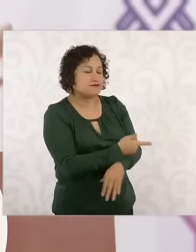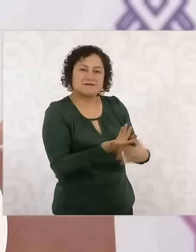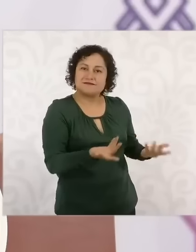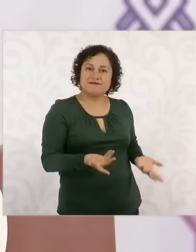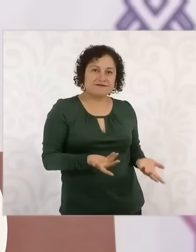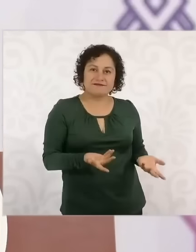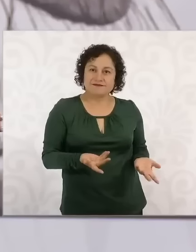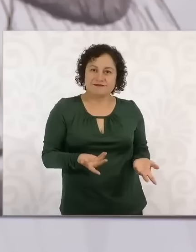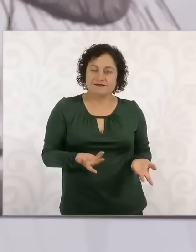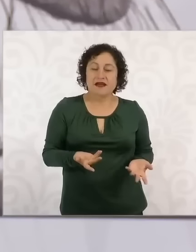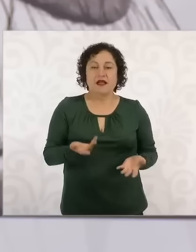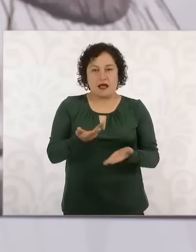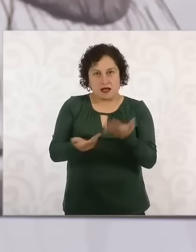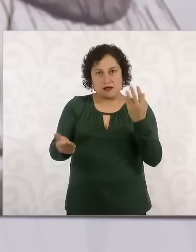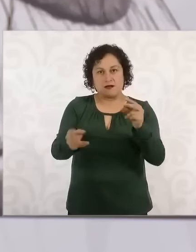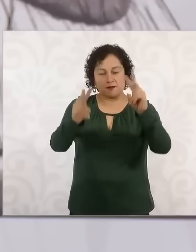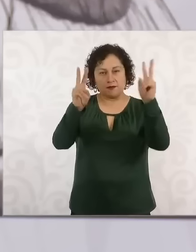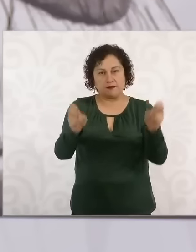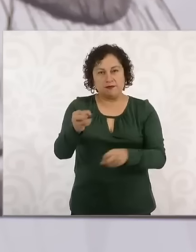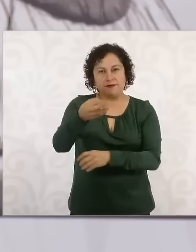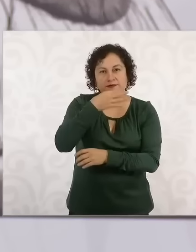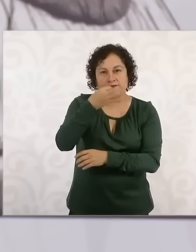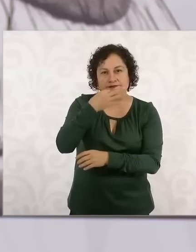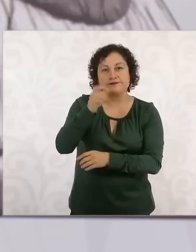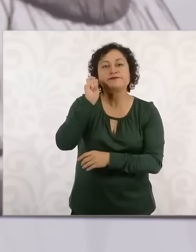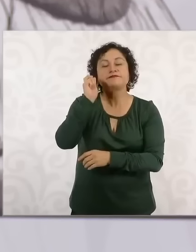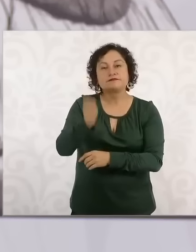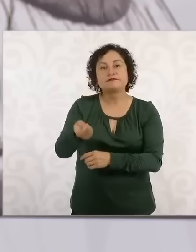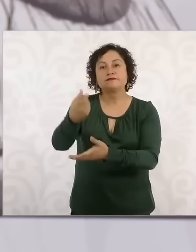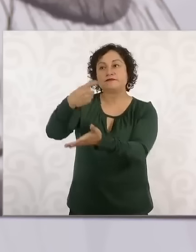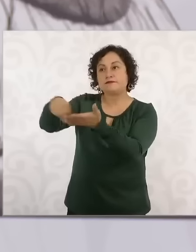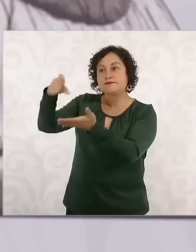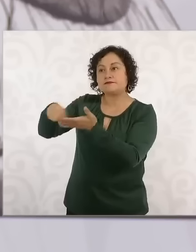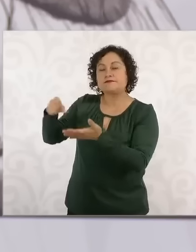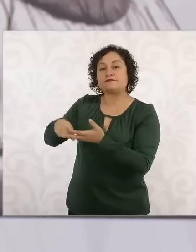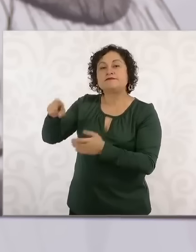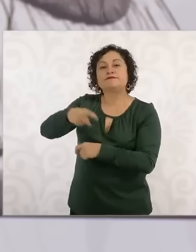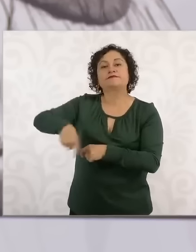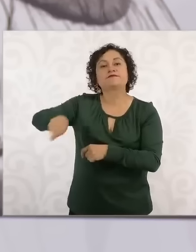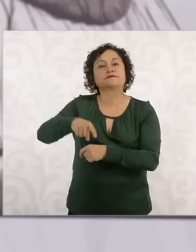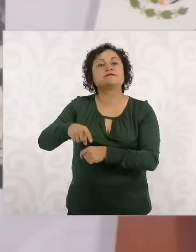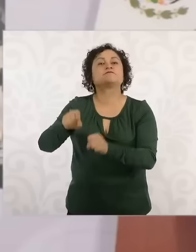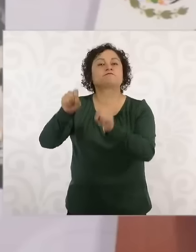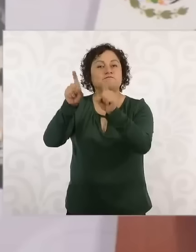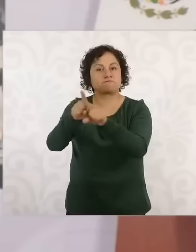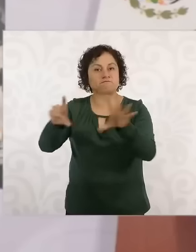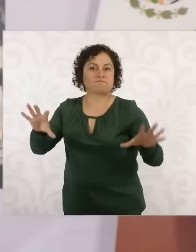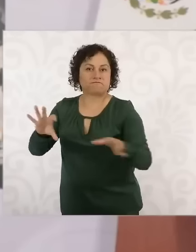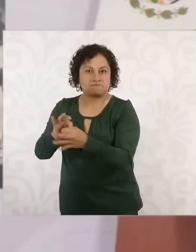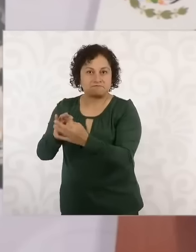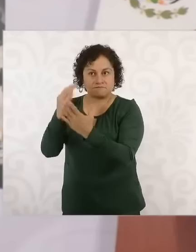definidos por los llamados pronams, por los protocolos de atención médica. Antes solamente